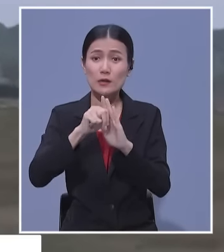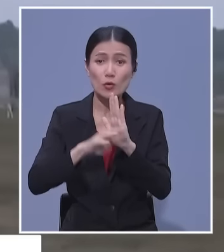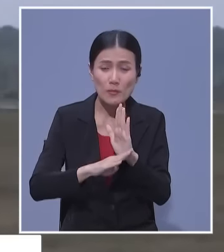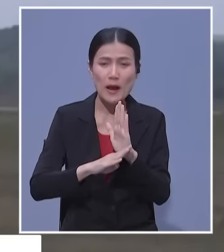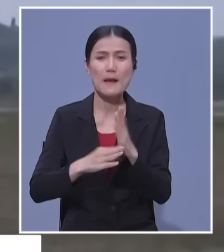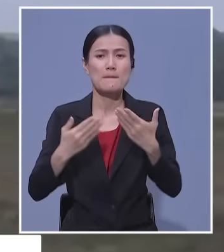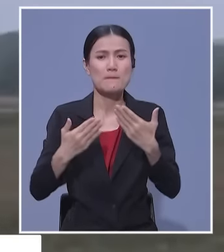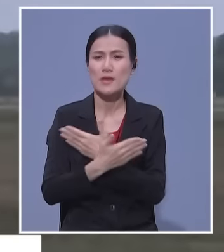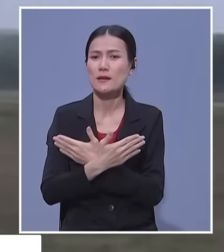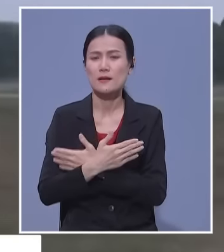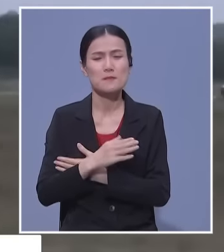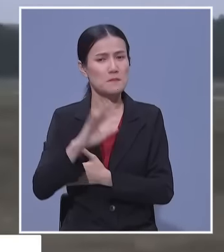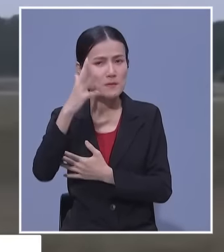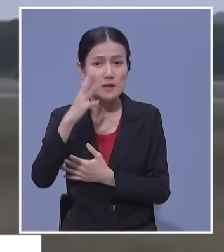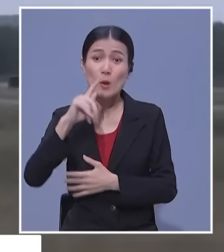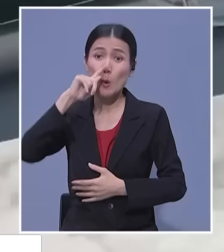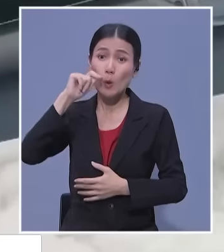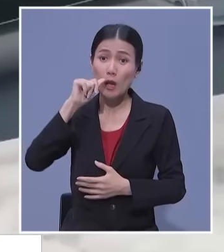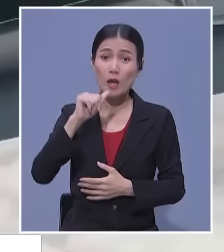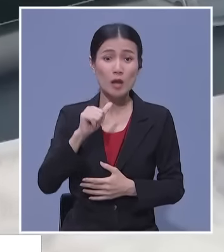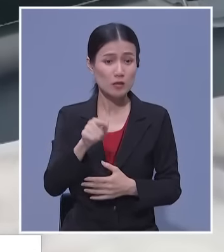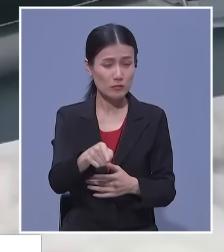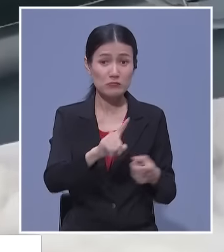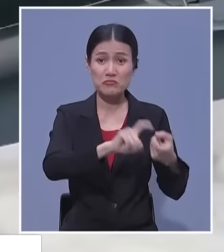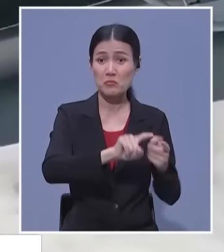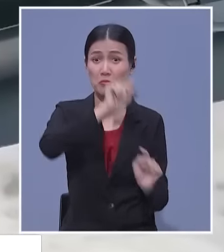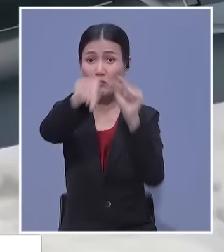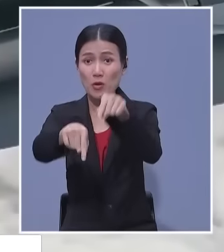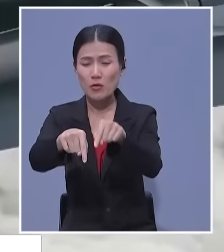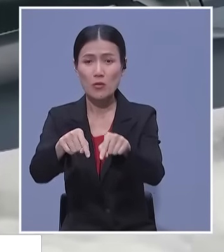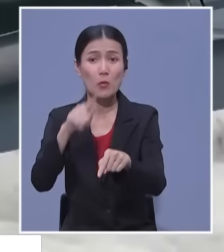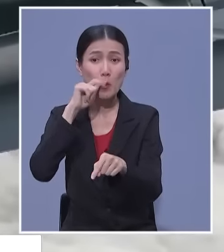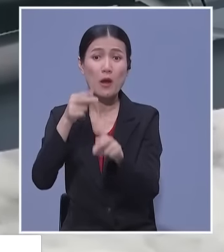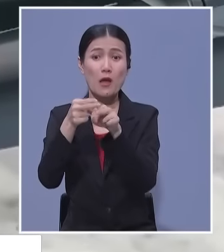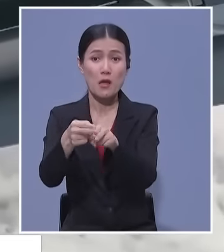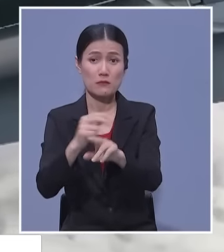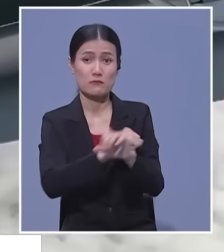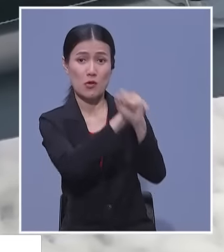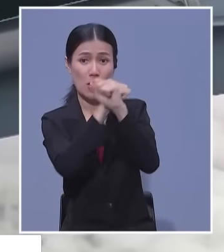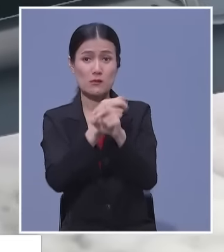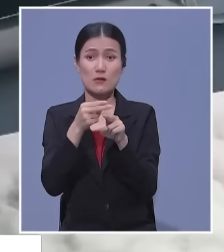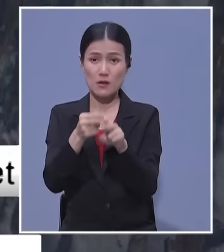กำลังปกป้องตัวเองจากการถูกรุกรานของ รัสเซียส่วนความเคลื่อนไหวในภูมิภาคนะคะ